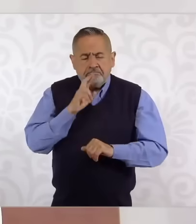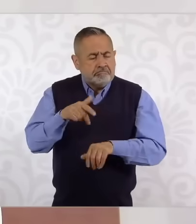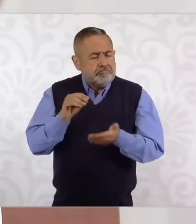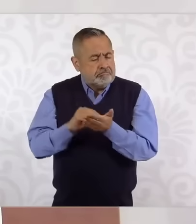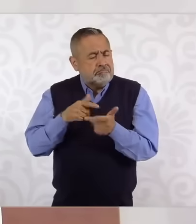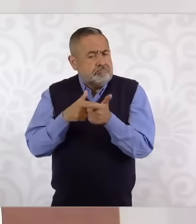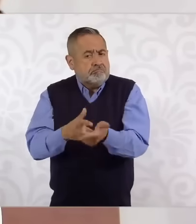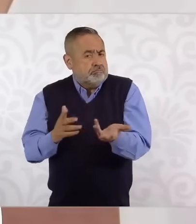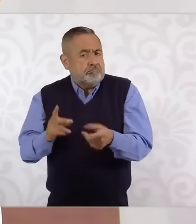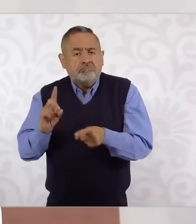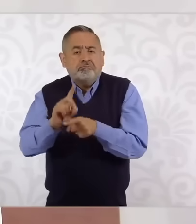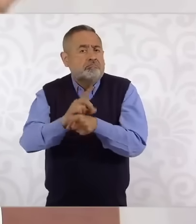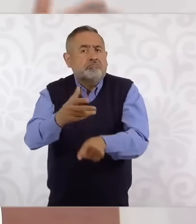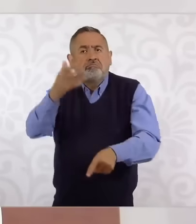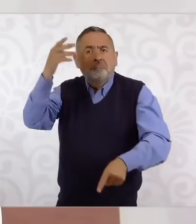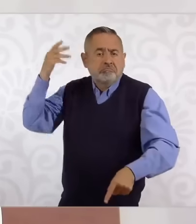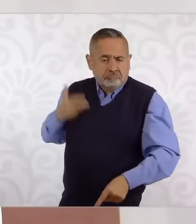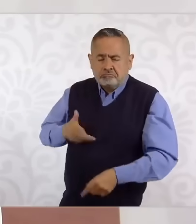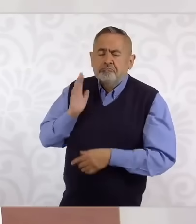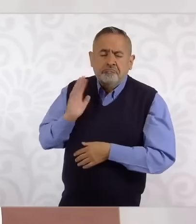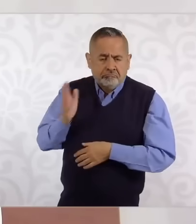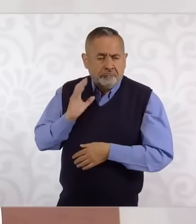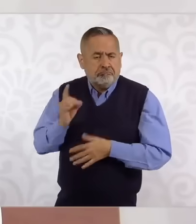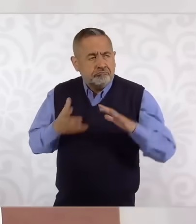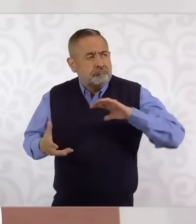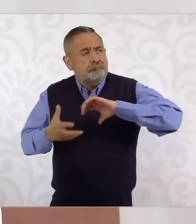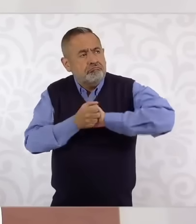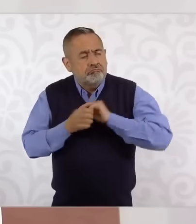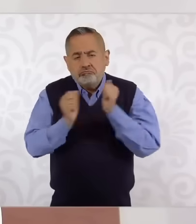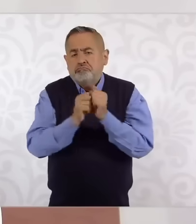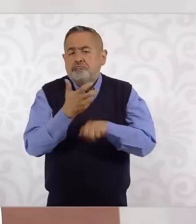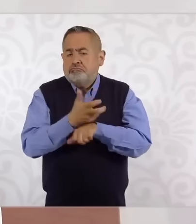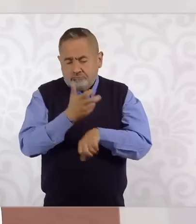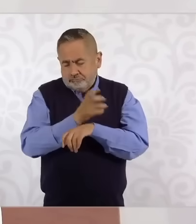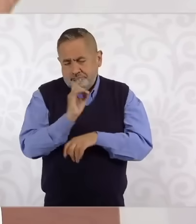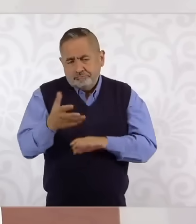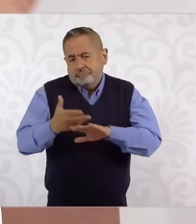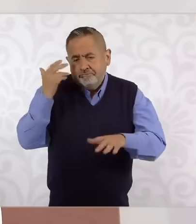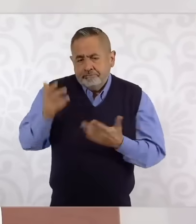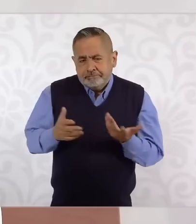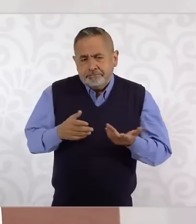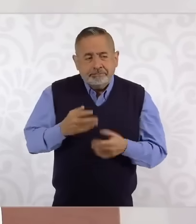Entonces nosotros pues desde antes ya teníamos un acuerdo con Estados Unidos. Más allá de los